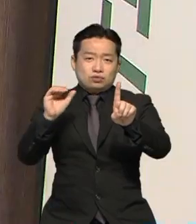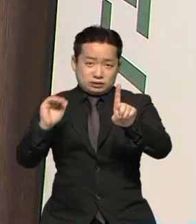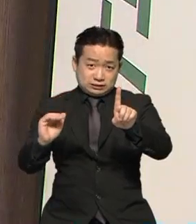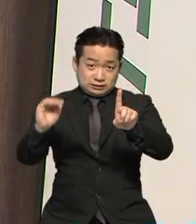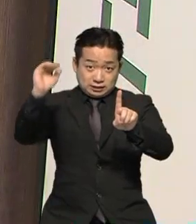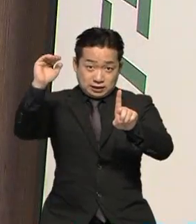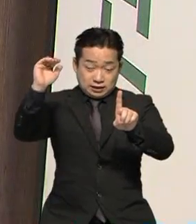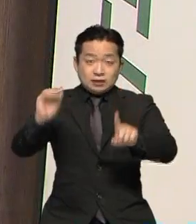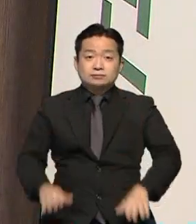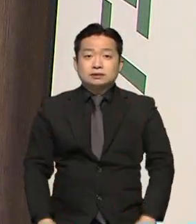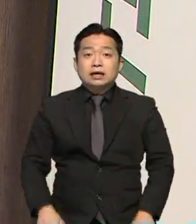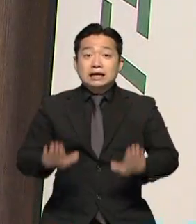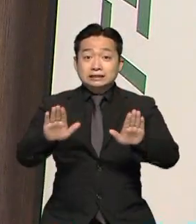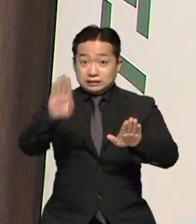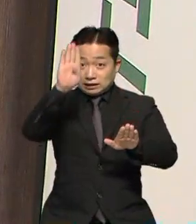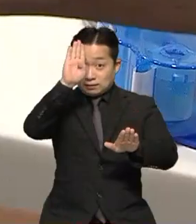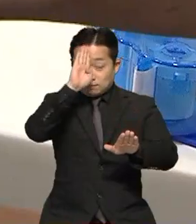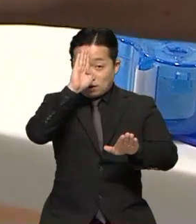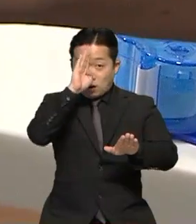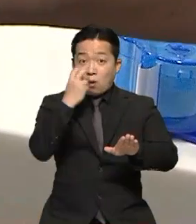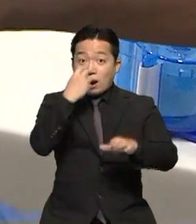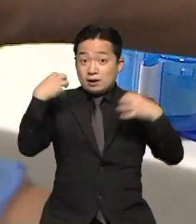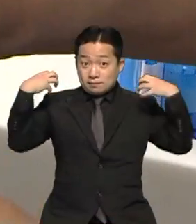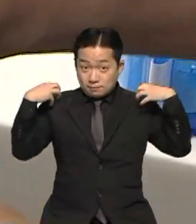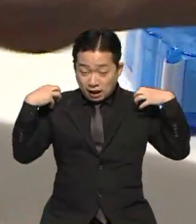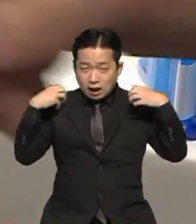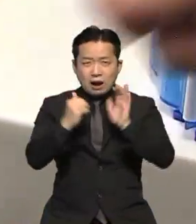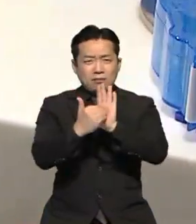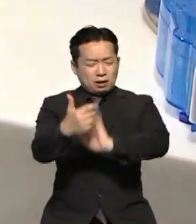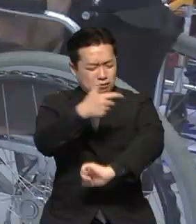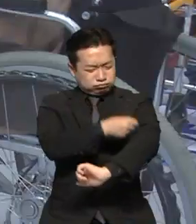방역당국이 백신 접종 효과가 힘을 잃는 데 석 달이 걸린 것으로 판단한